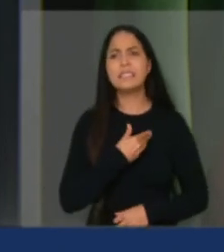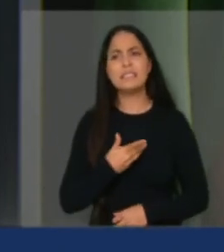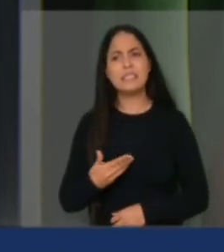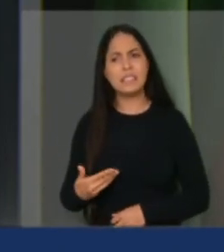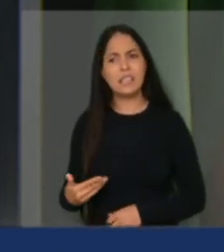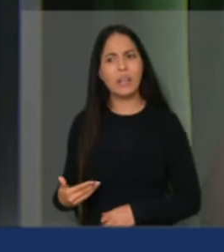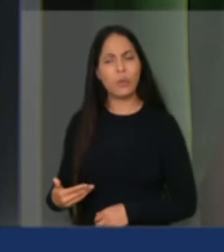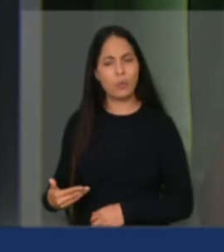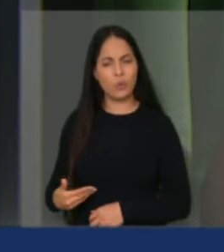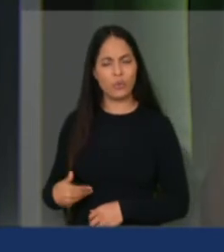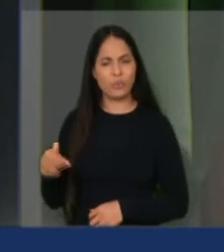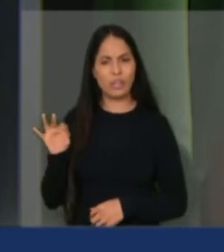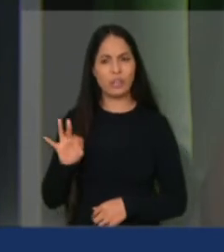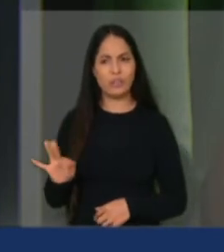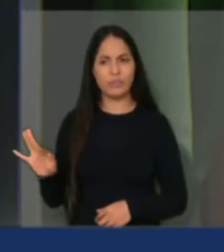QUEREM PRIVATIZAR UMA EMPRESA PÚBLICA, NORMALMENTE DÁ